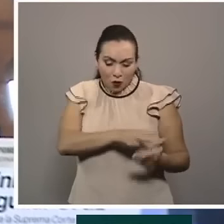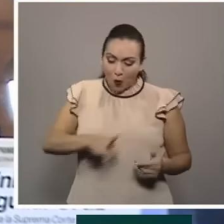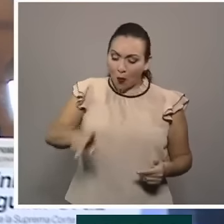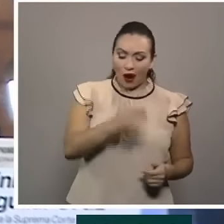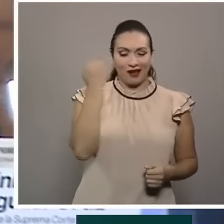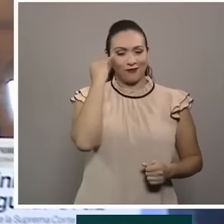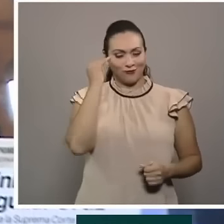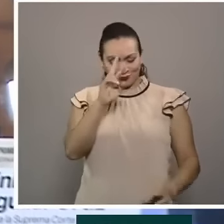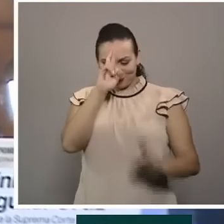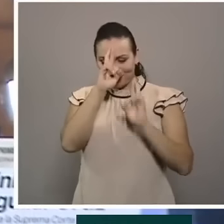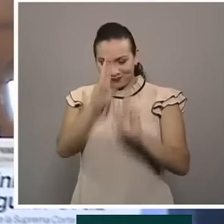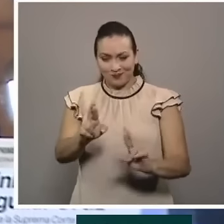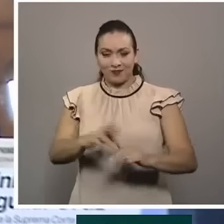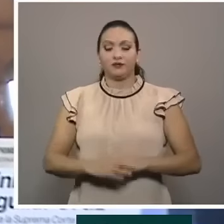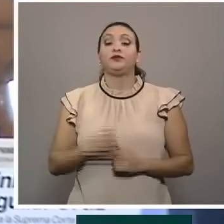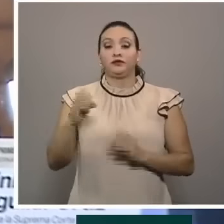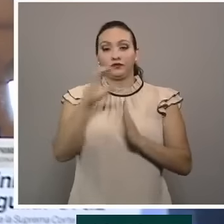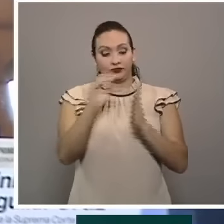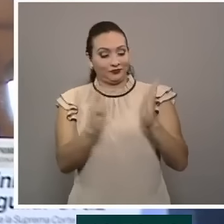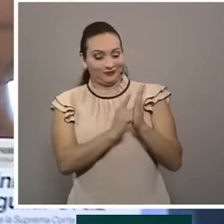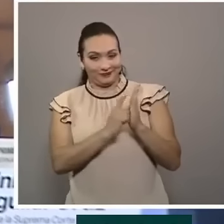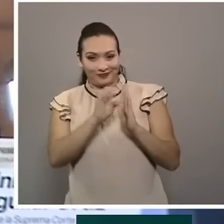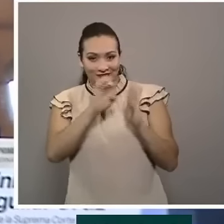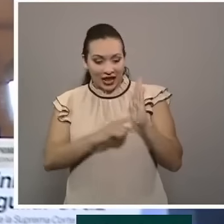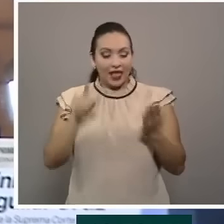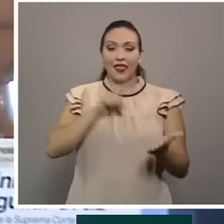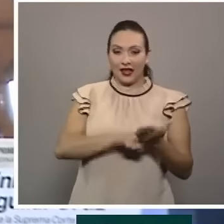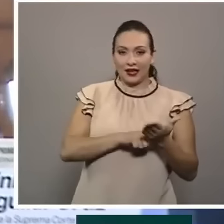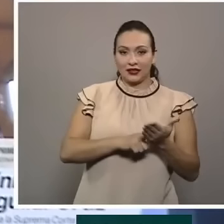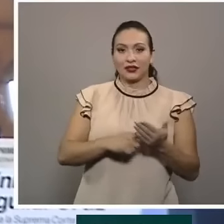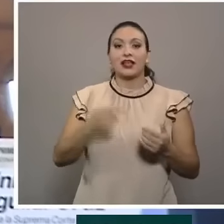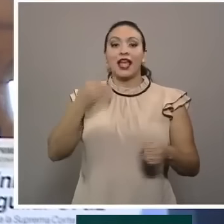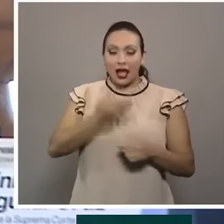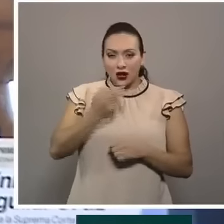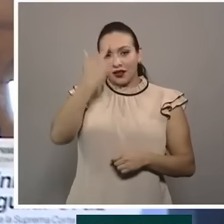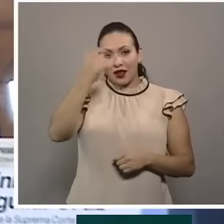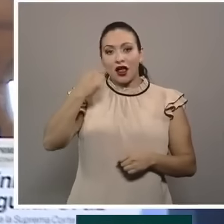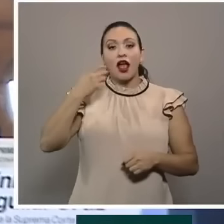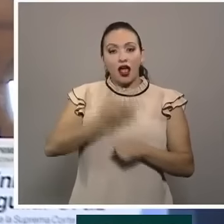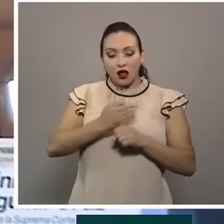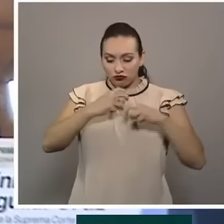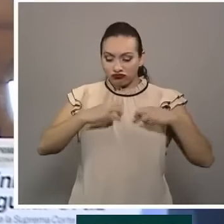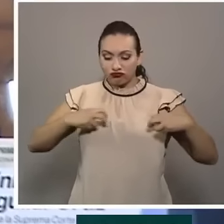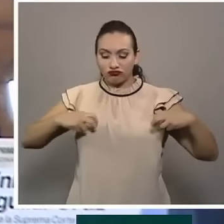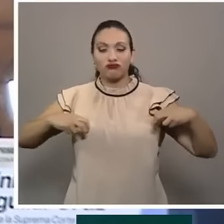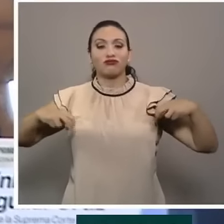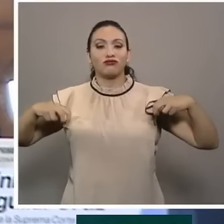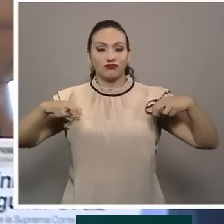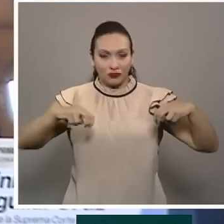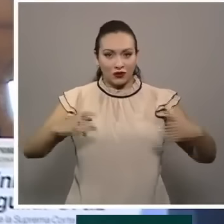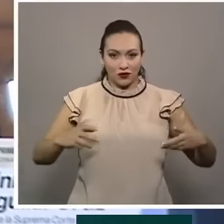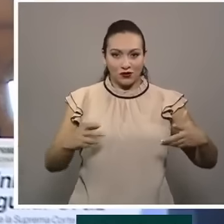constitucional y ética del momento que nos tiene reunidos hoy aquí en Chiapas, pues como en muchas